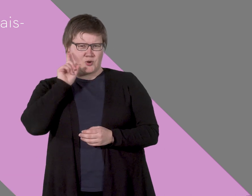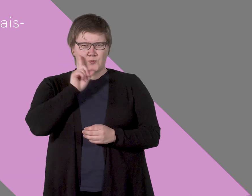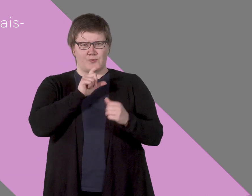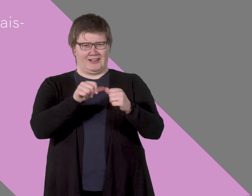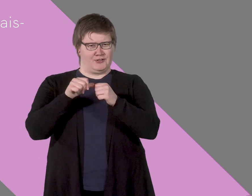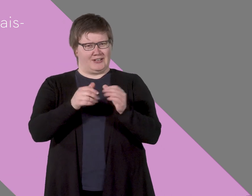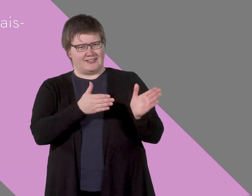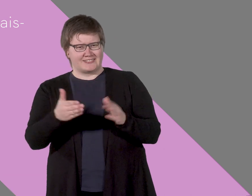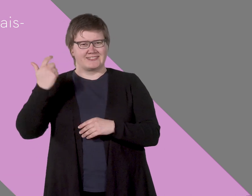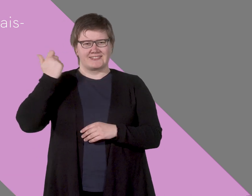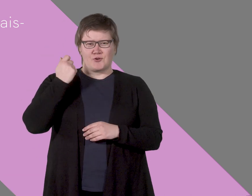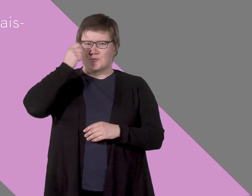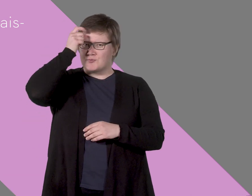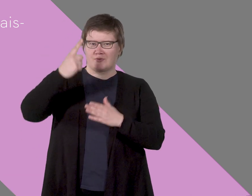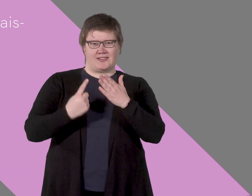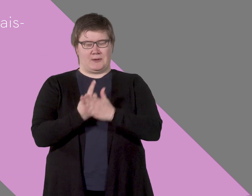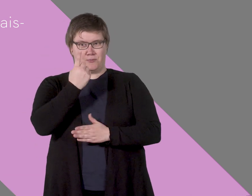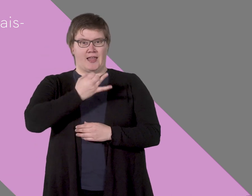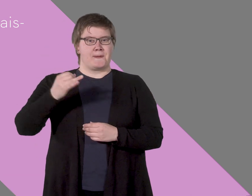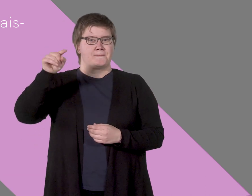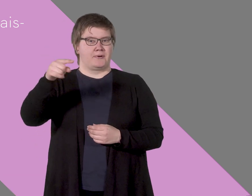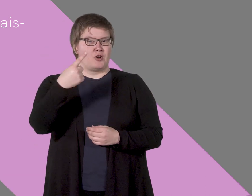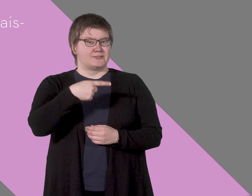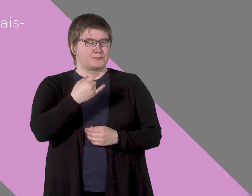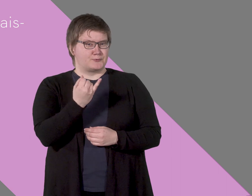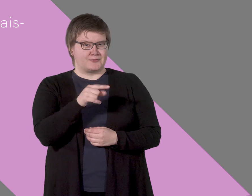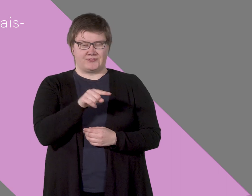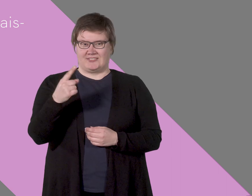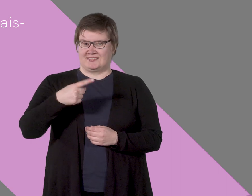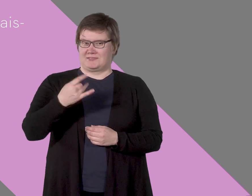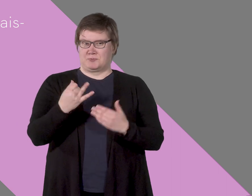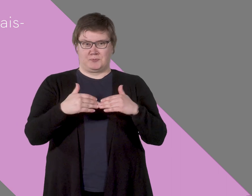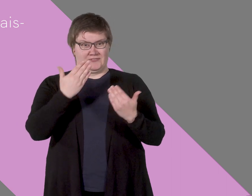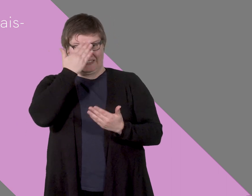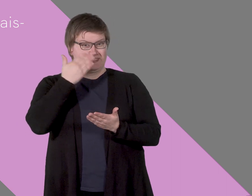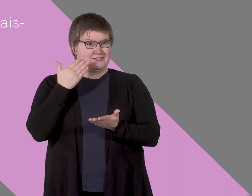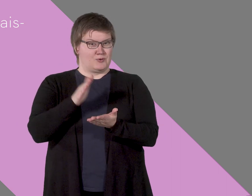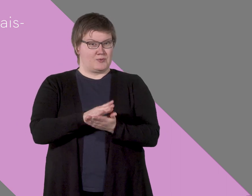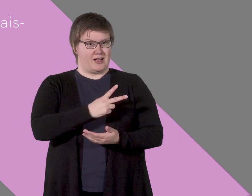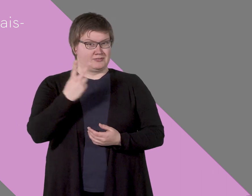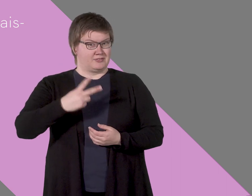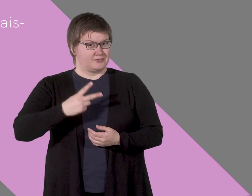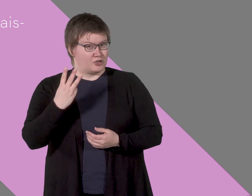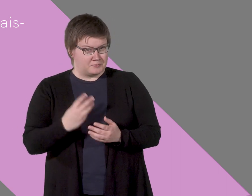Kuurojen Liitto järjesti seniorien kulttuuritapahtuman - Tampereella 16. –17.6.2023.